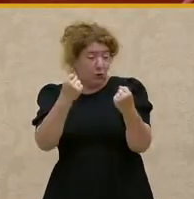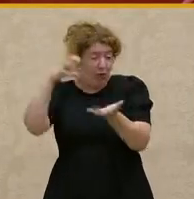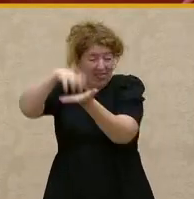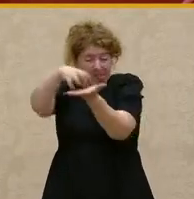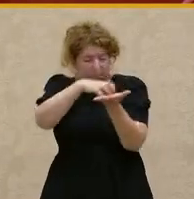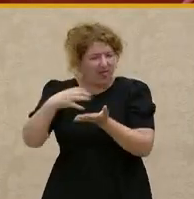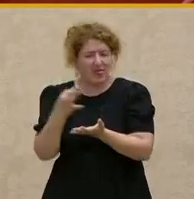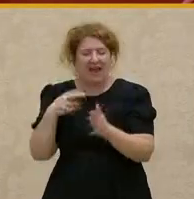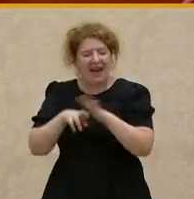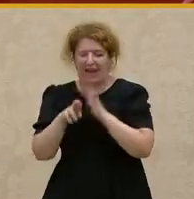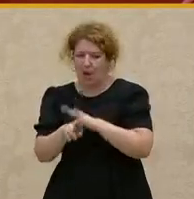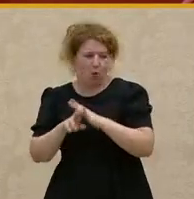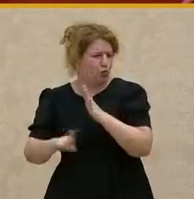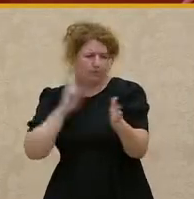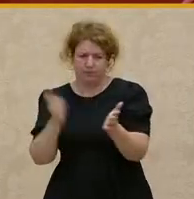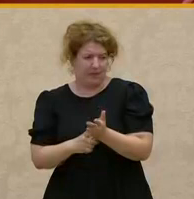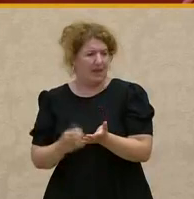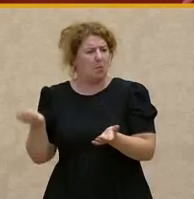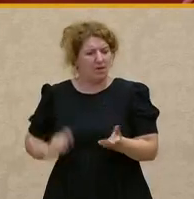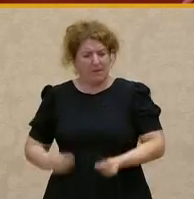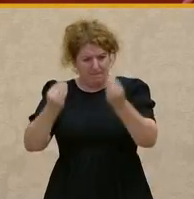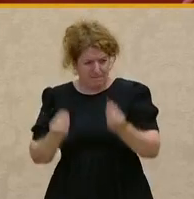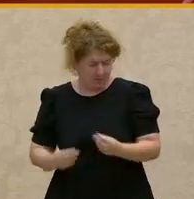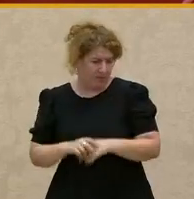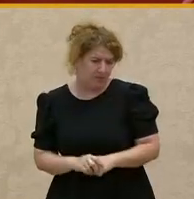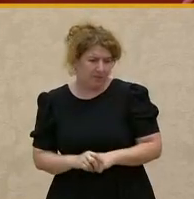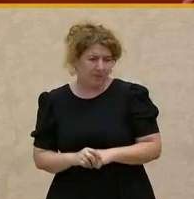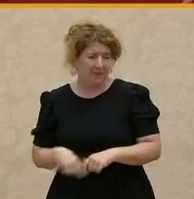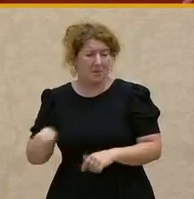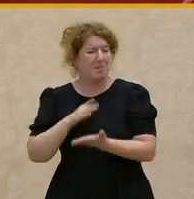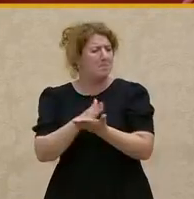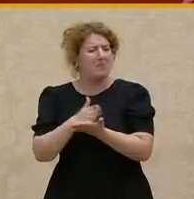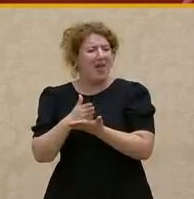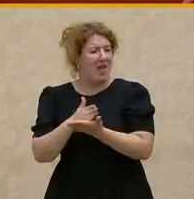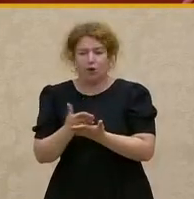los recursos necesarios y profesionalizadas. Aquí la figura del mediador se vuelve imprescindible